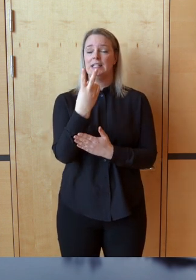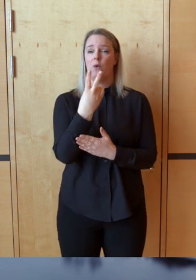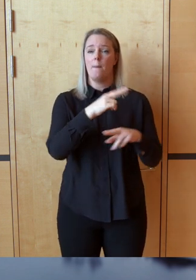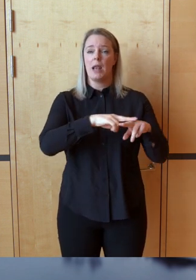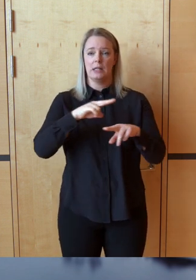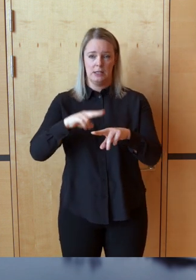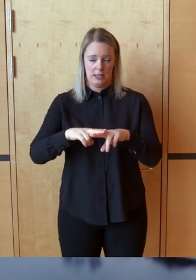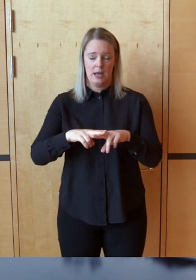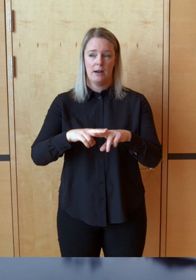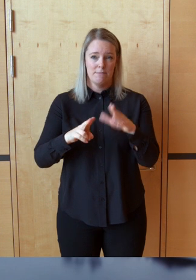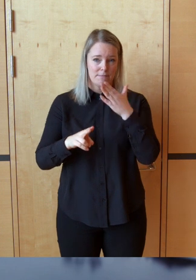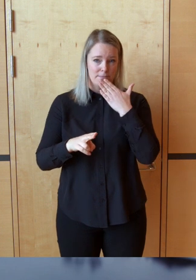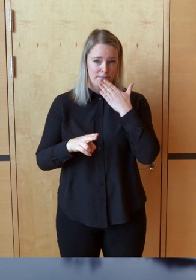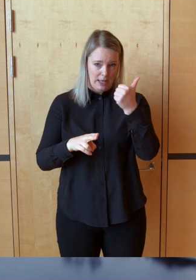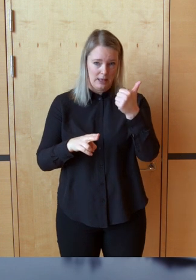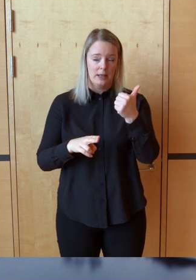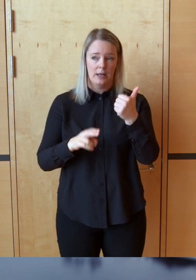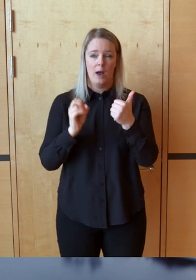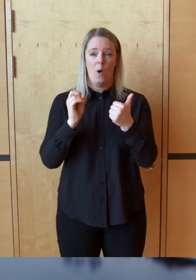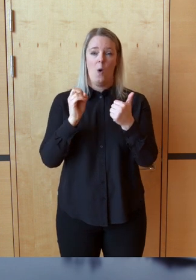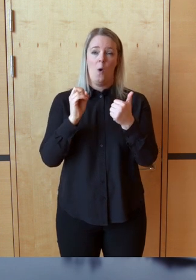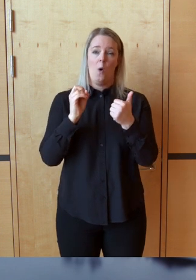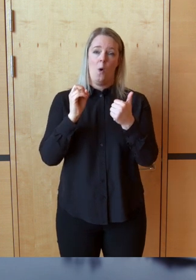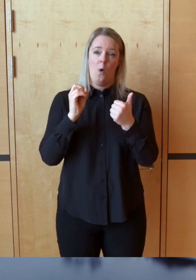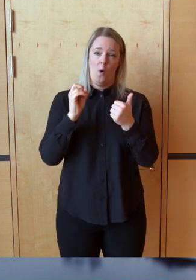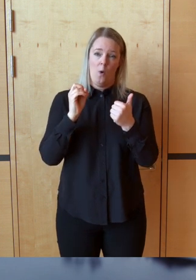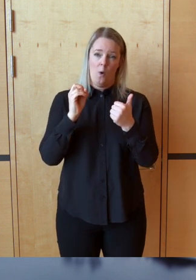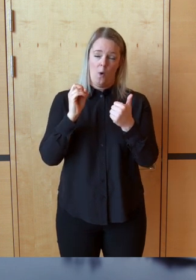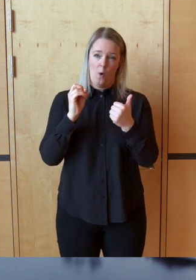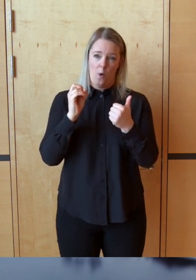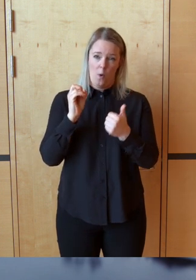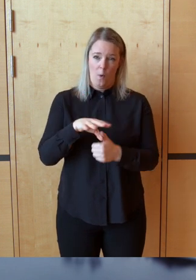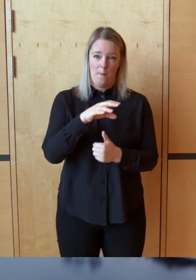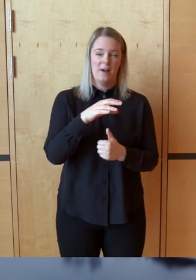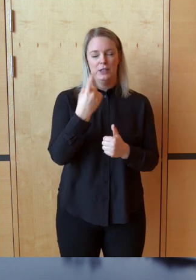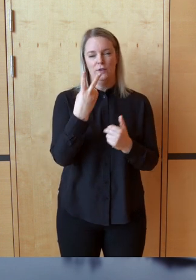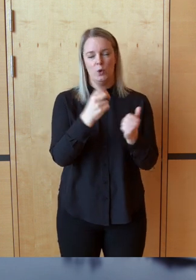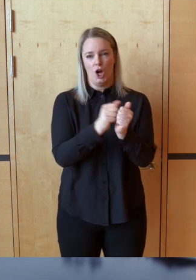När man har ett när man flyttar här och det är Bergsbyn